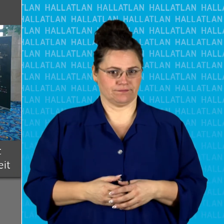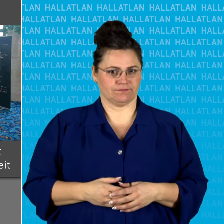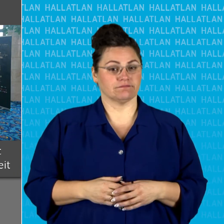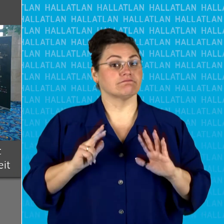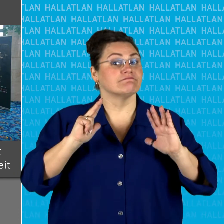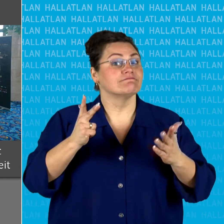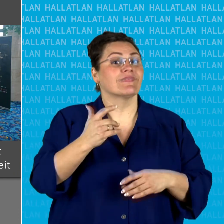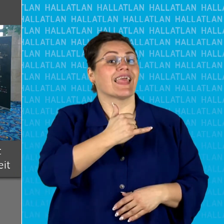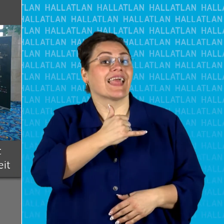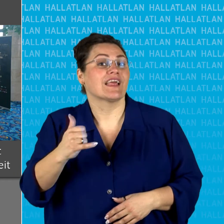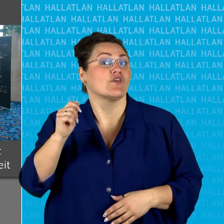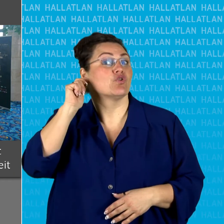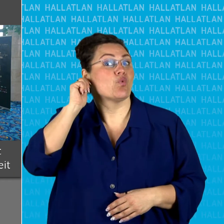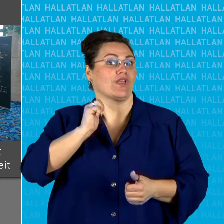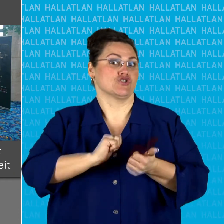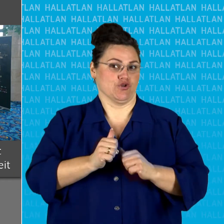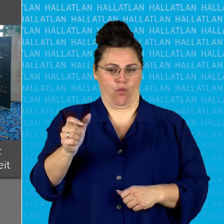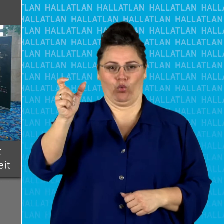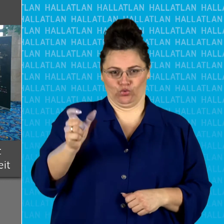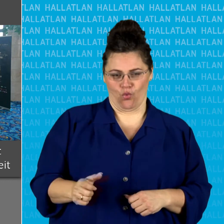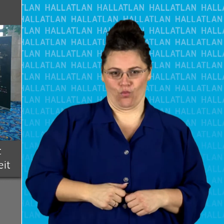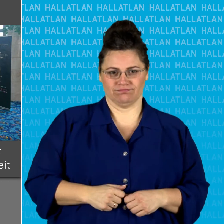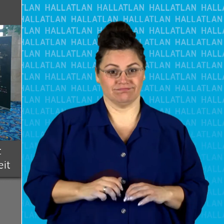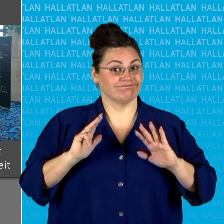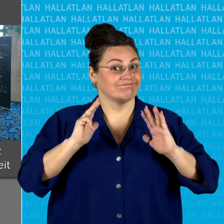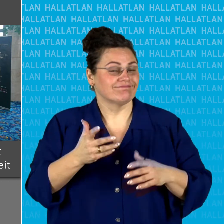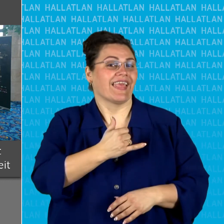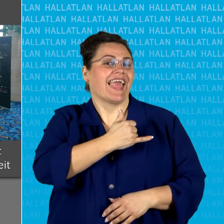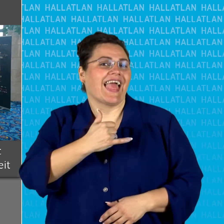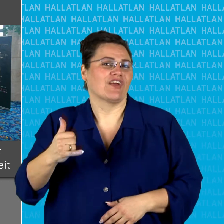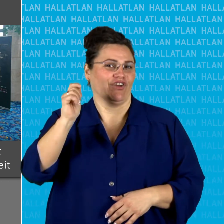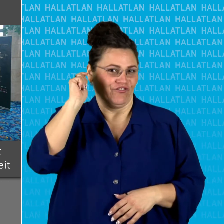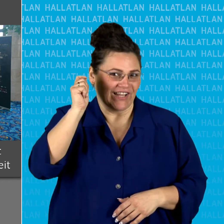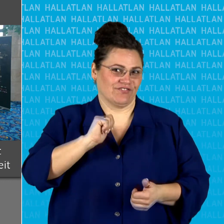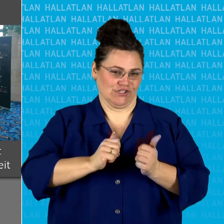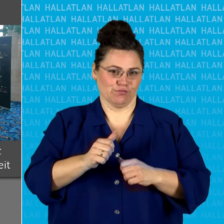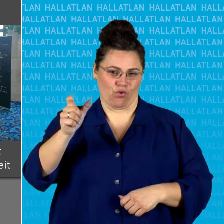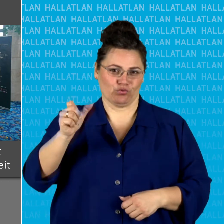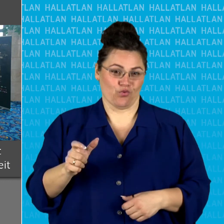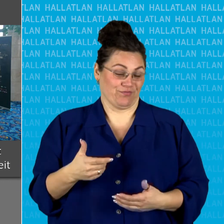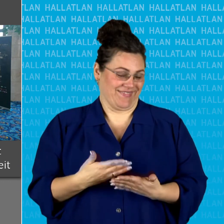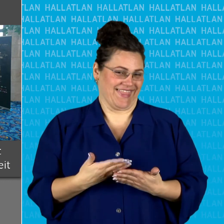Az Év női sportolója; Az Év férfi sportolója